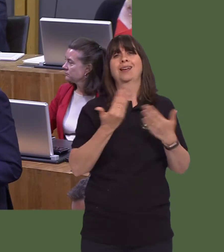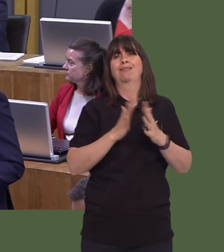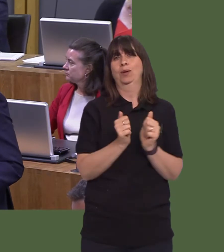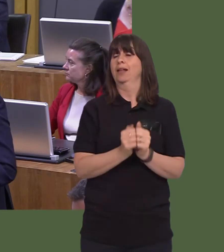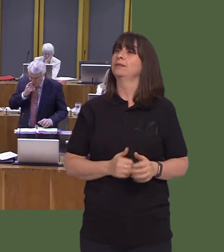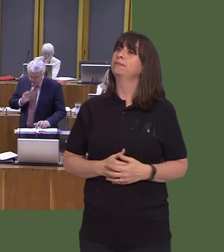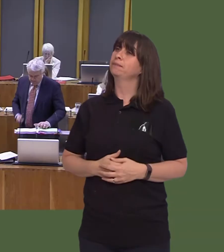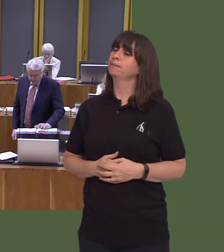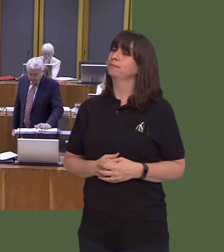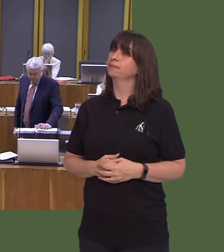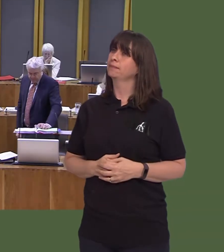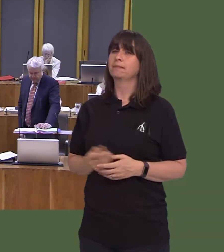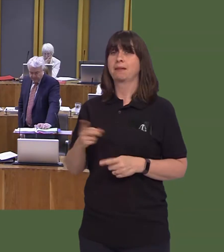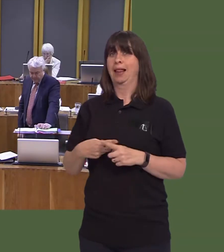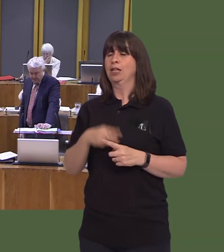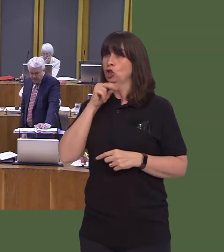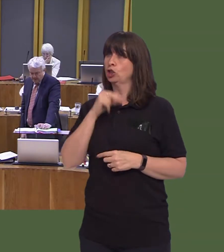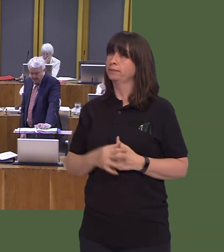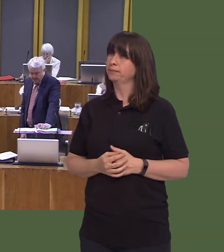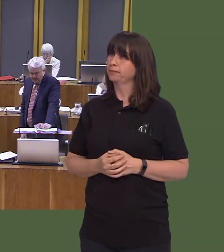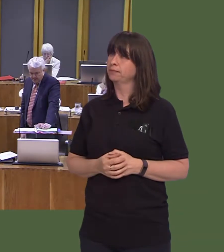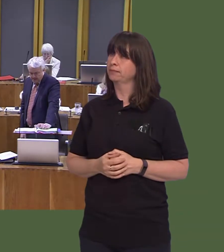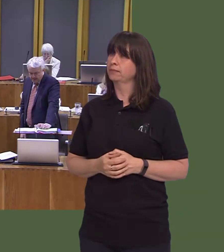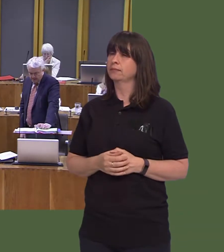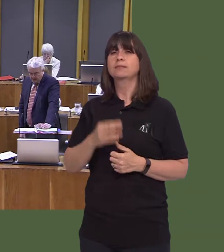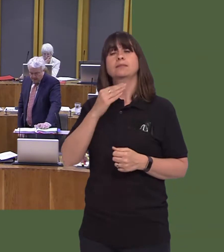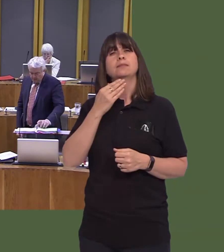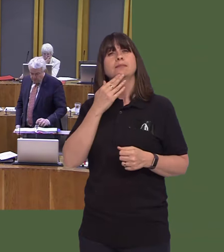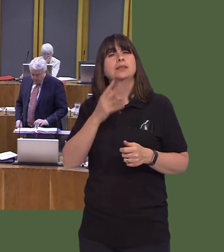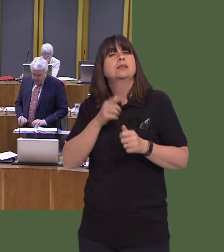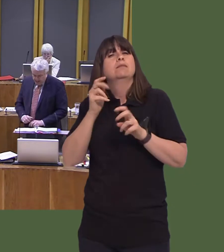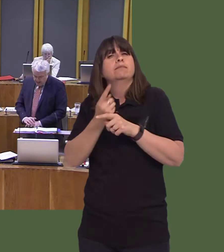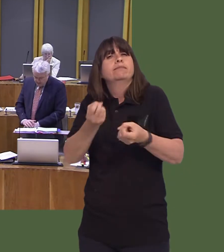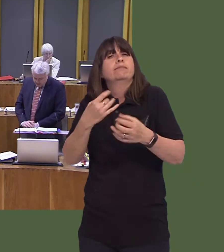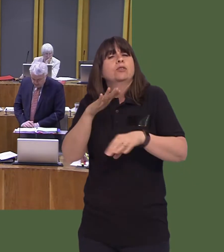A wnaiff y Prif Weinidog ddatganiad am gymorth i'r rhai sy'n gadael gofal? OAQ52156 Carwyn Jones AM: Supporting care leavers into